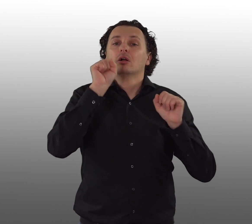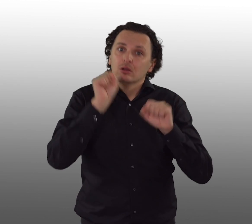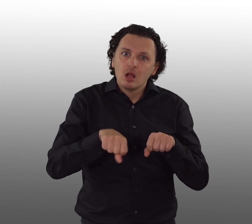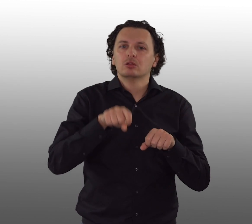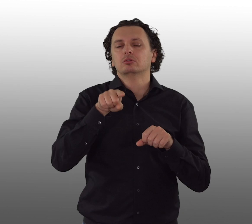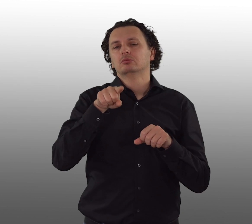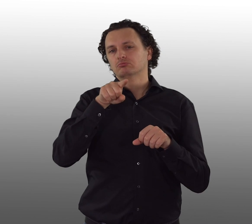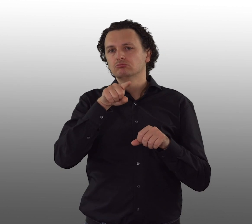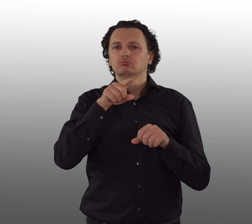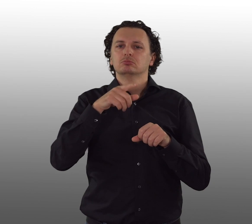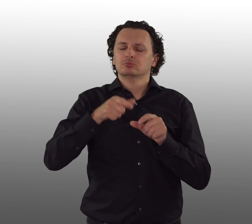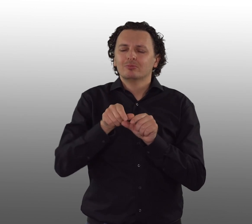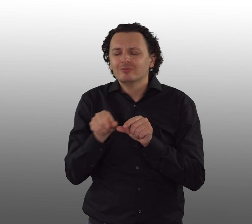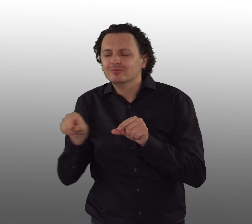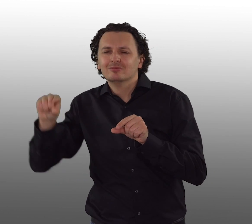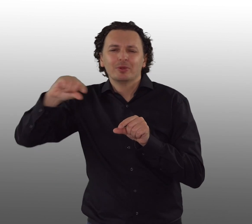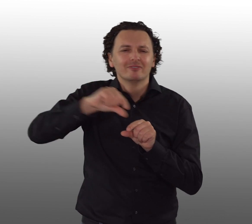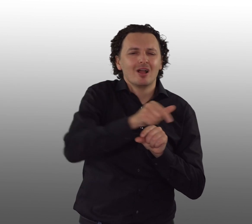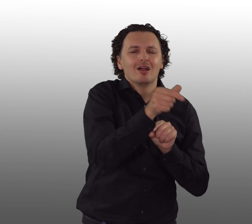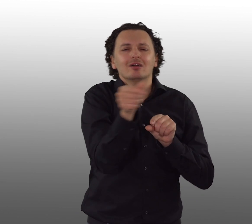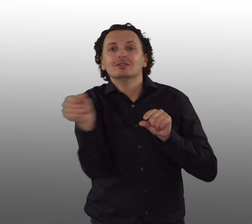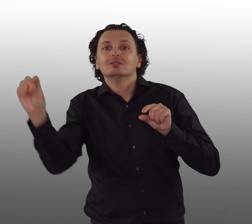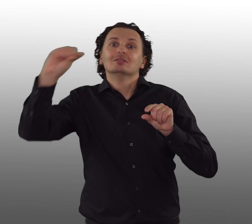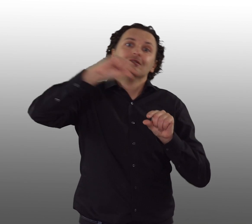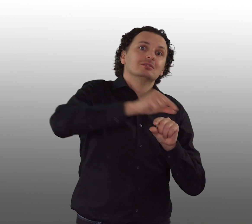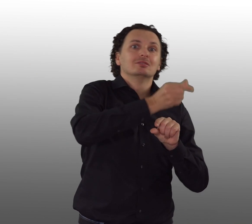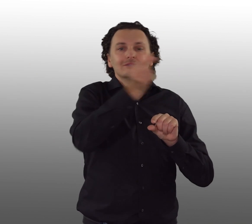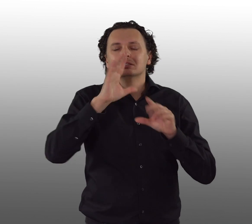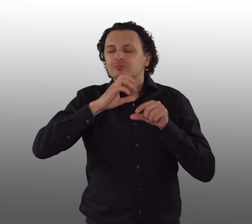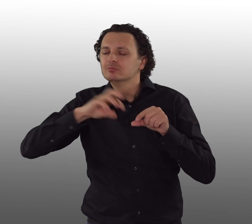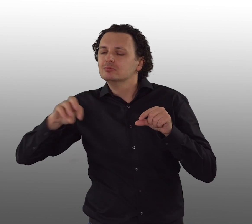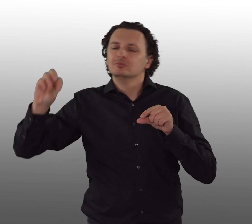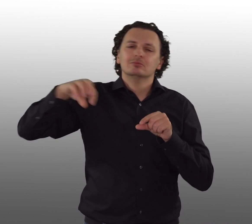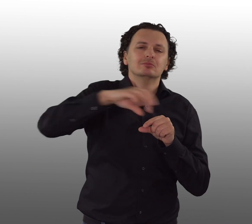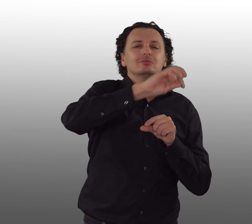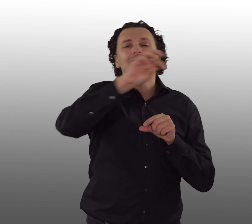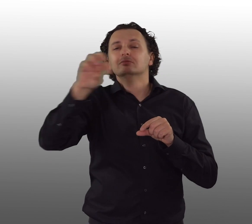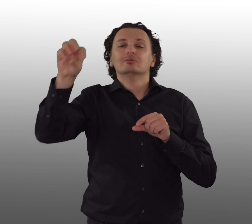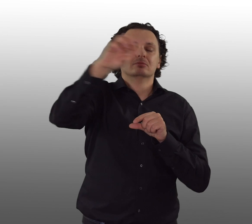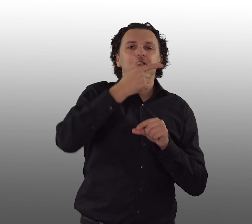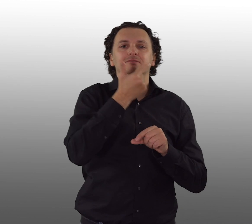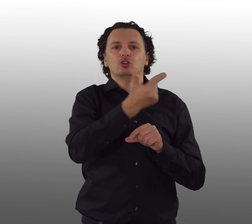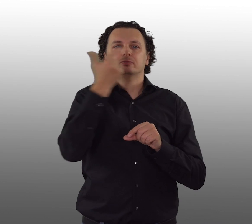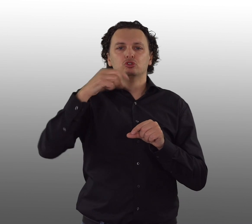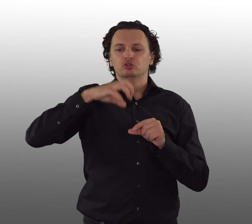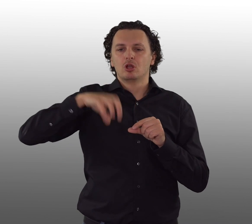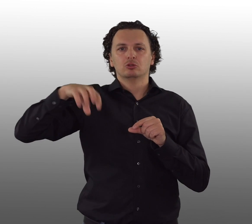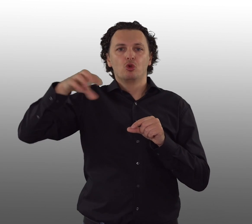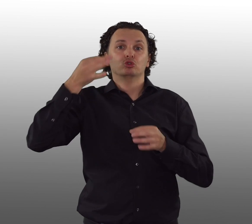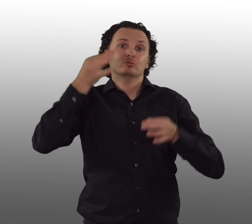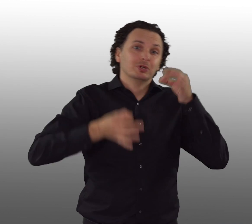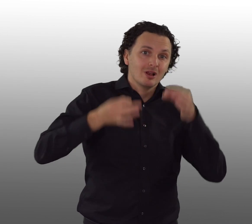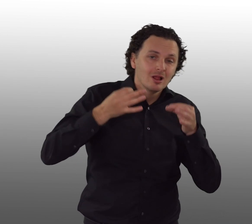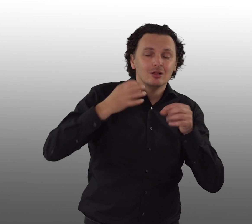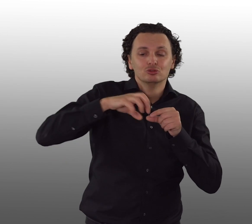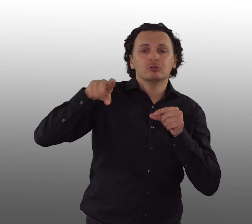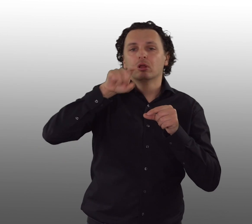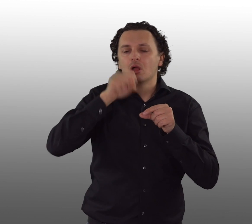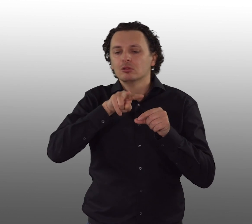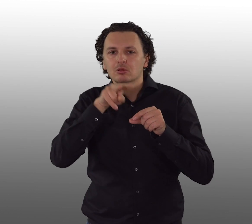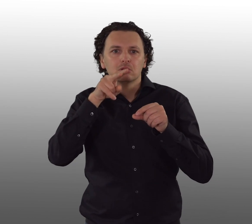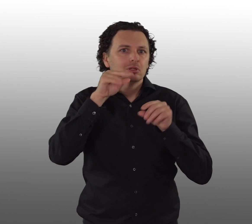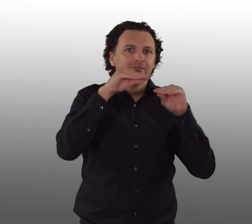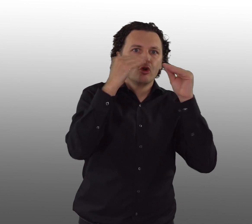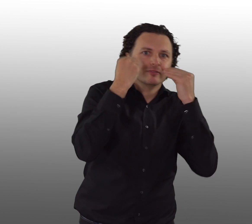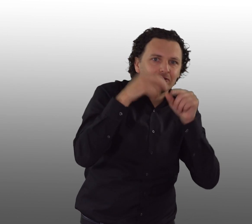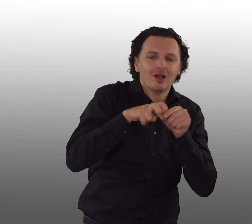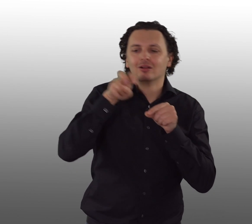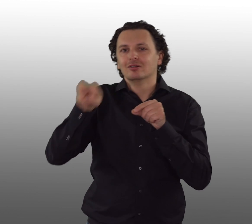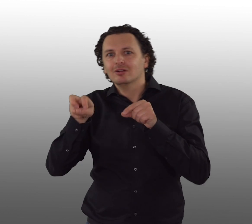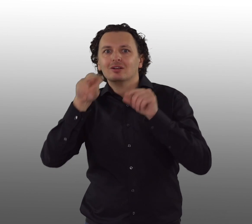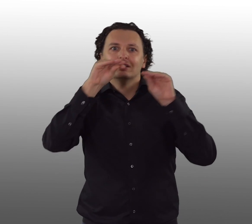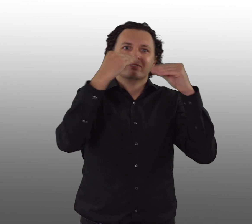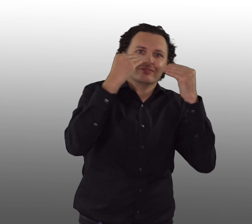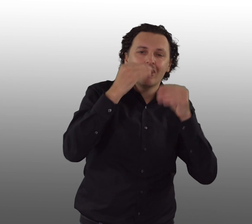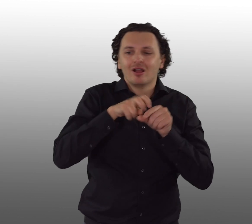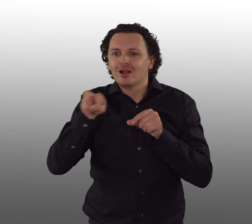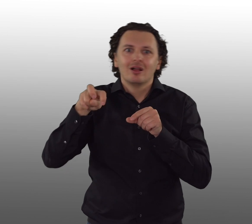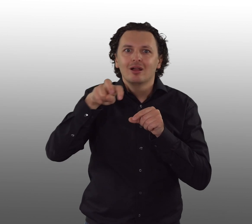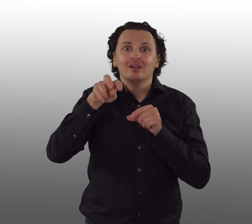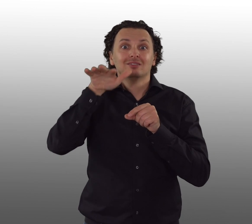erfahrt ihr an einer der 22 Lern- und Spiel-Stationen, die sich beim Spaziergang durch die Baumwipfel entlang der Serpentinen verteilen.